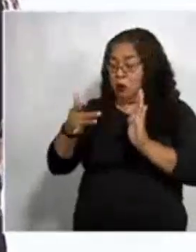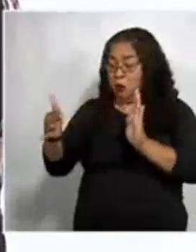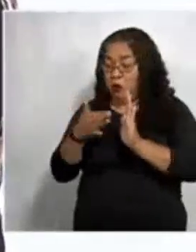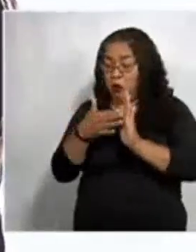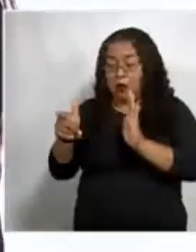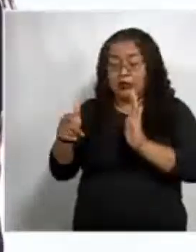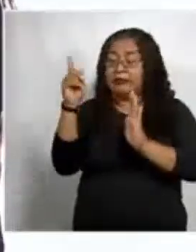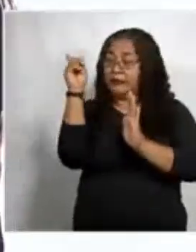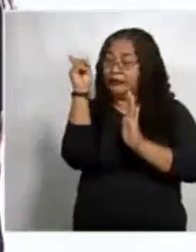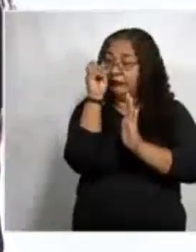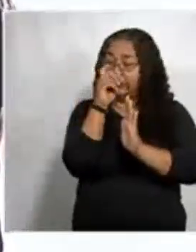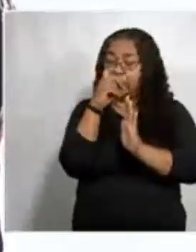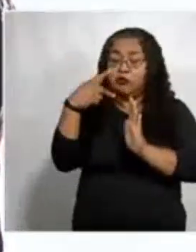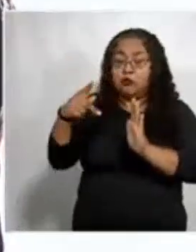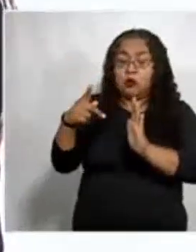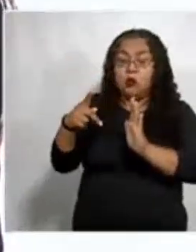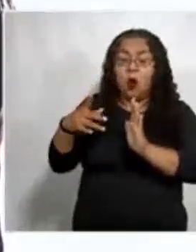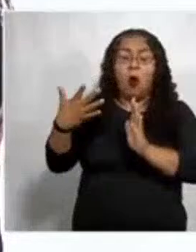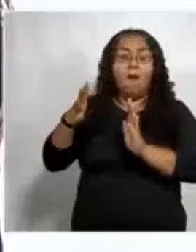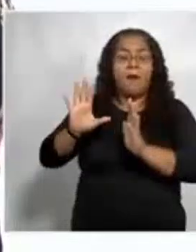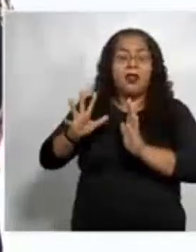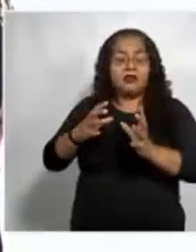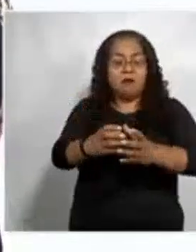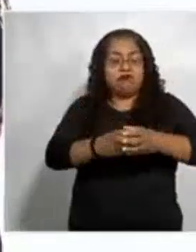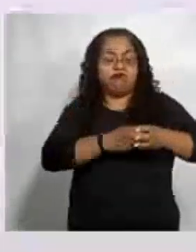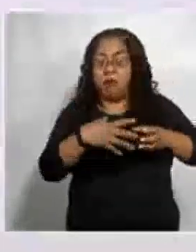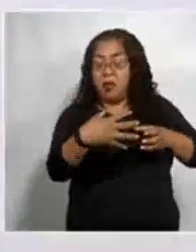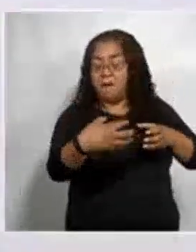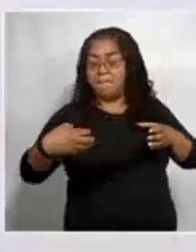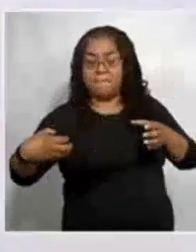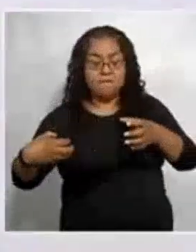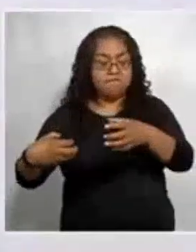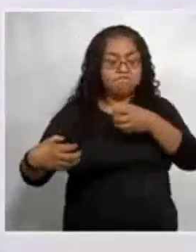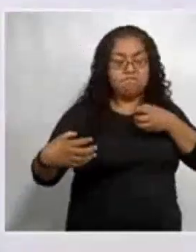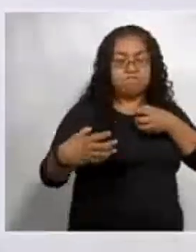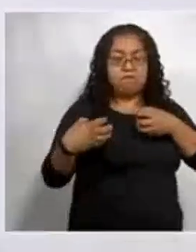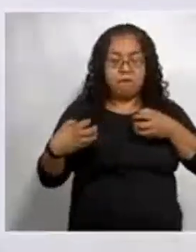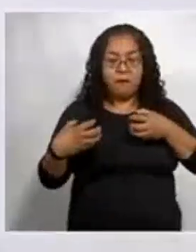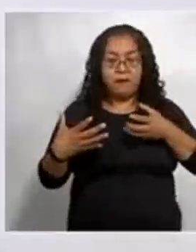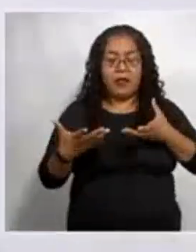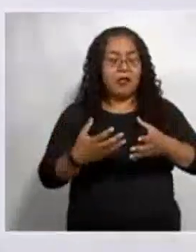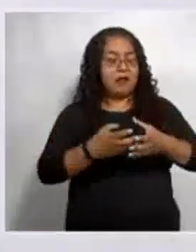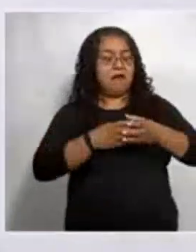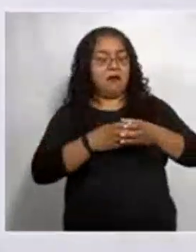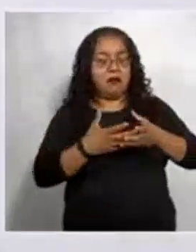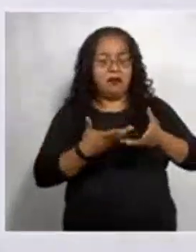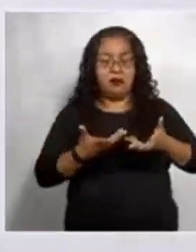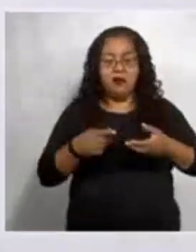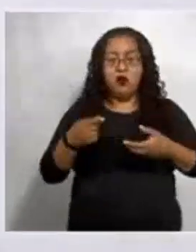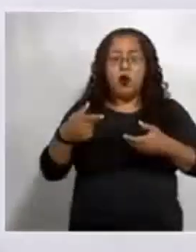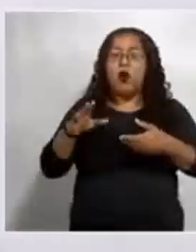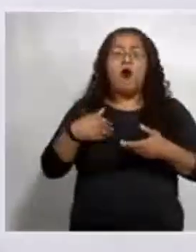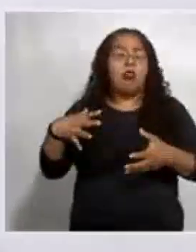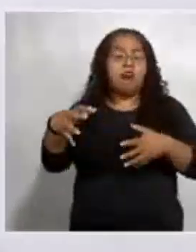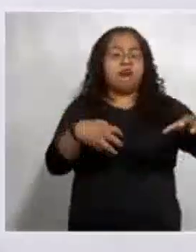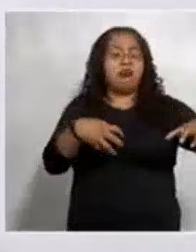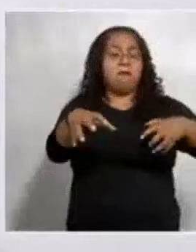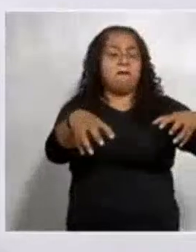donde privatizaron todo, no privatizaron lo que no pudieron porque hubo movimientos sociales.